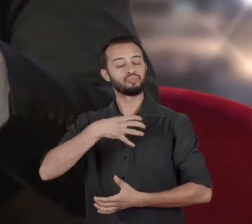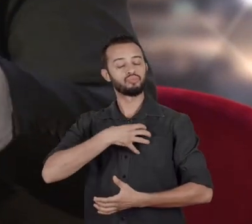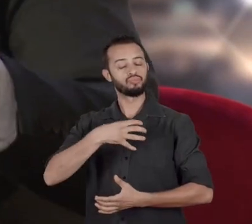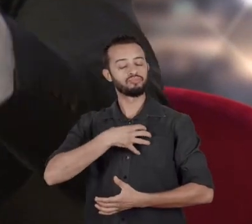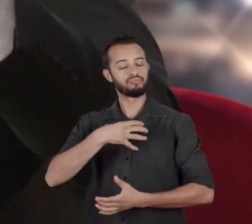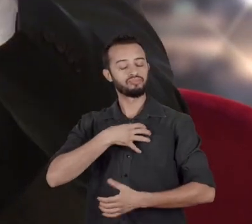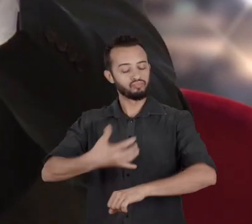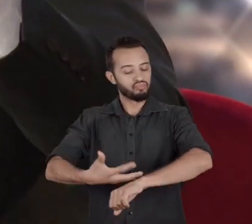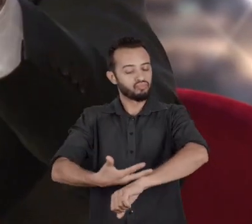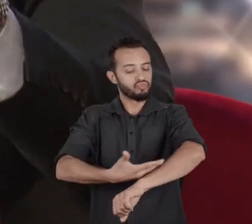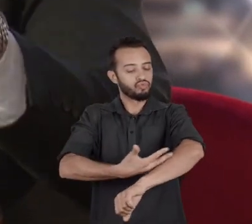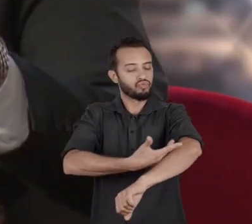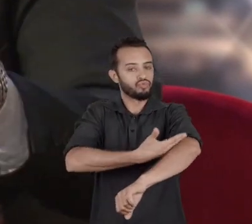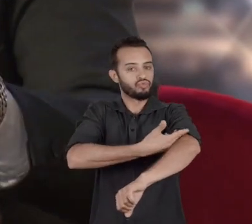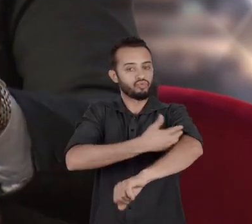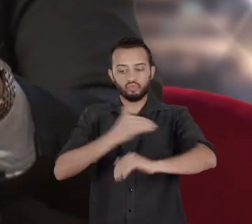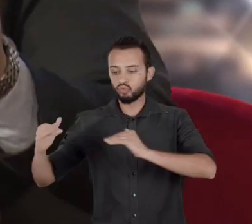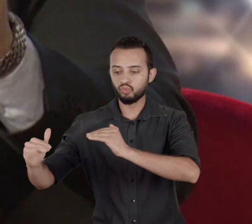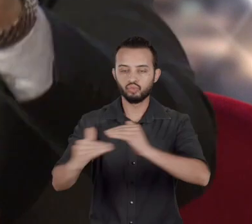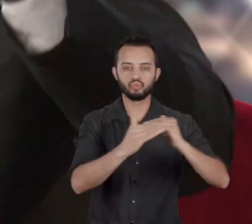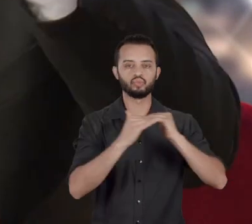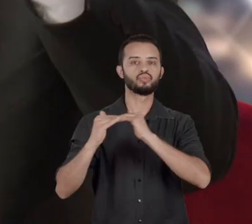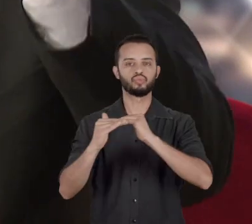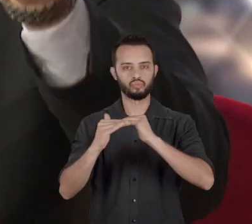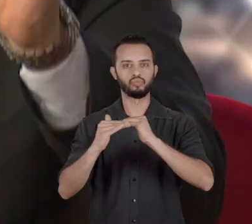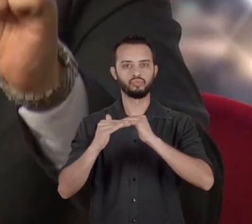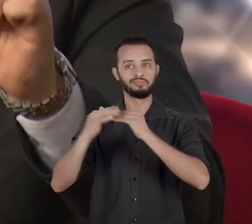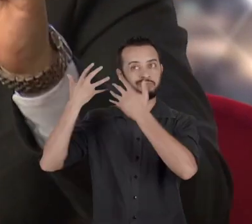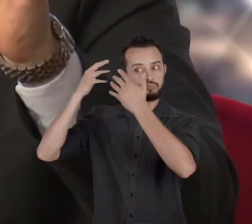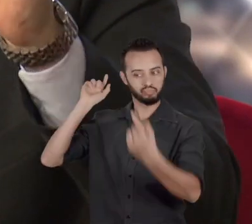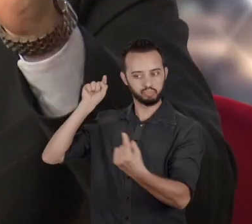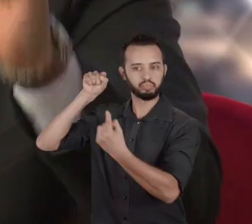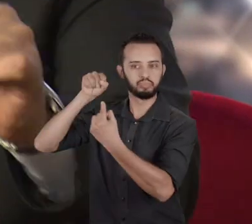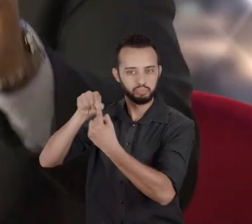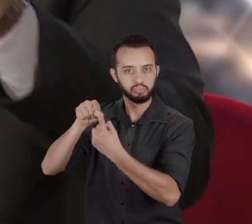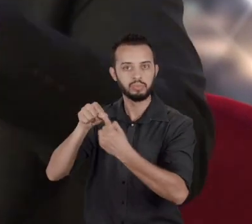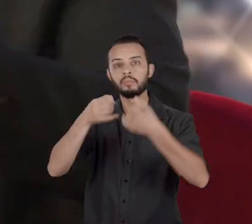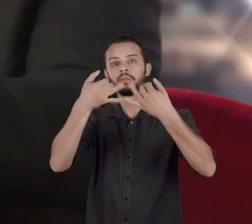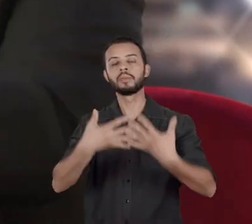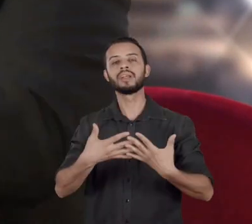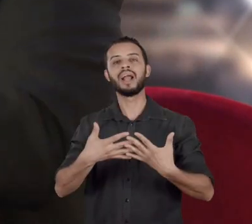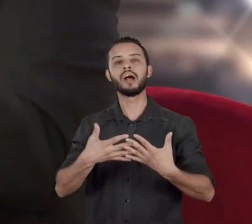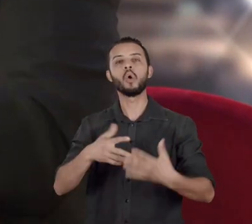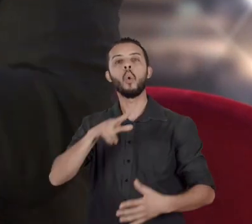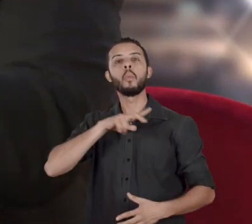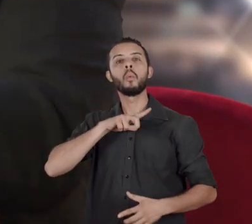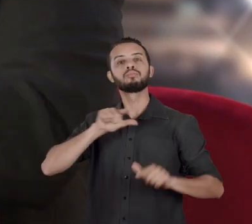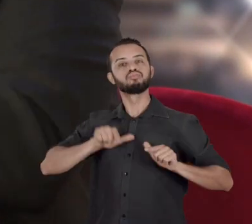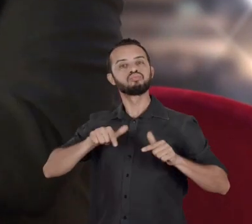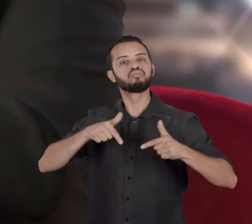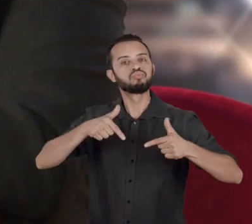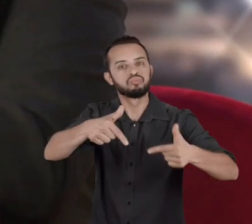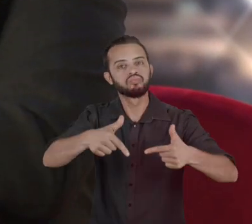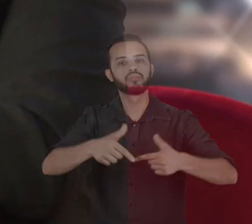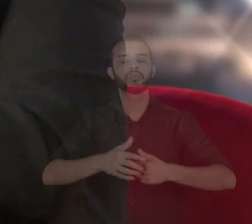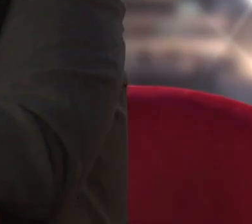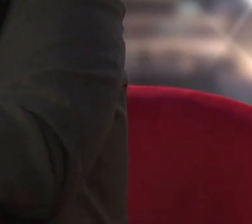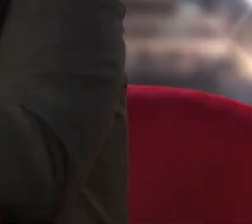nos seus sentimentos e no equilíbrio disso com a sua razão, pra determinar como ele vai agir em cada situação particular.